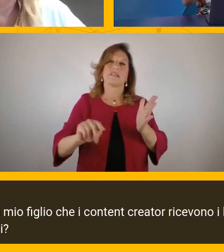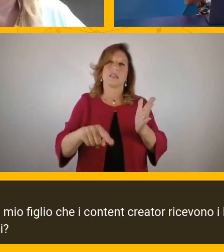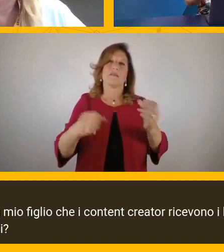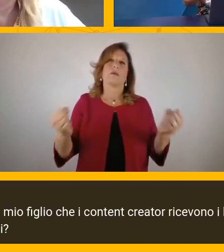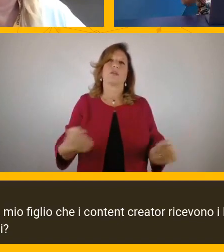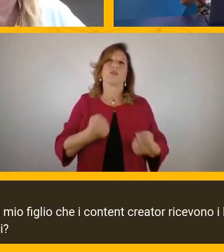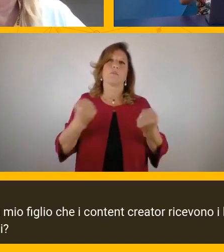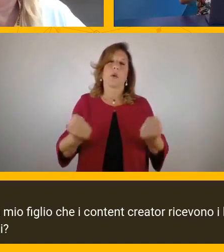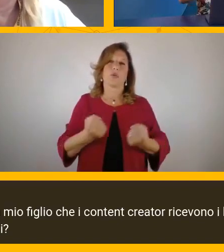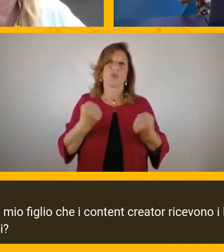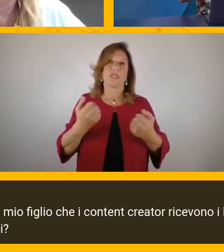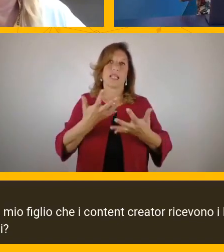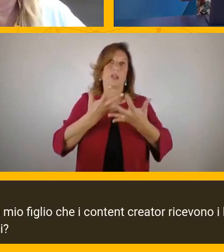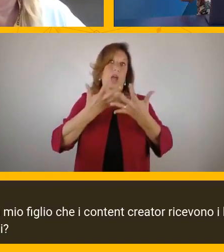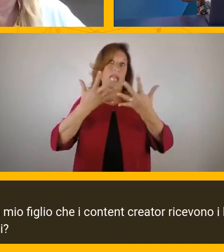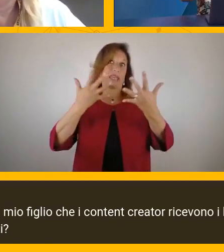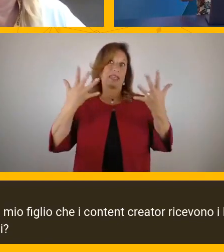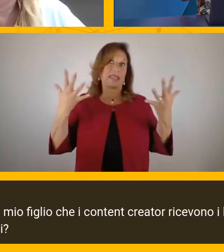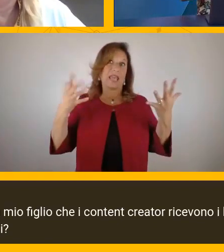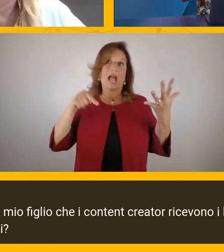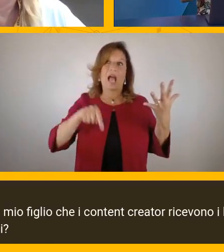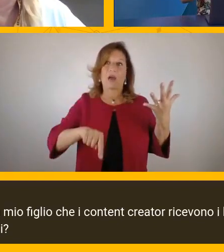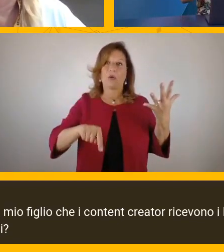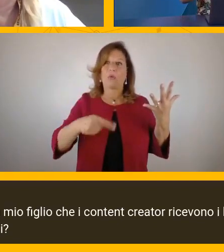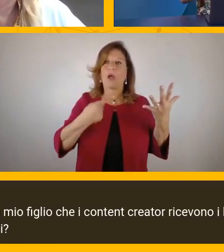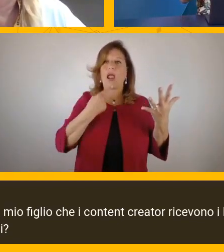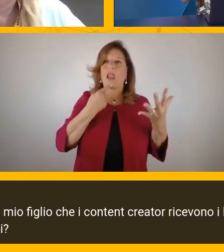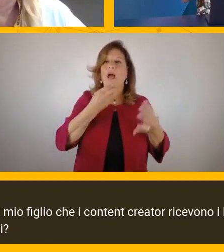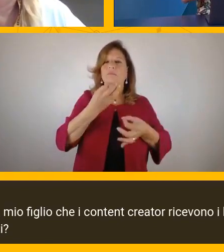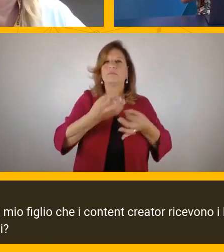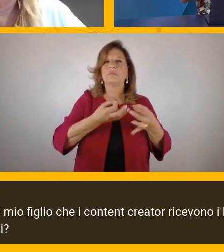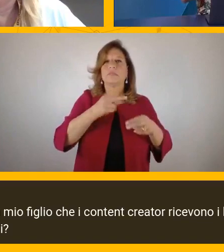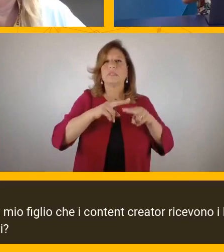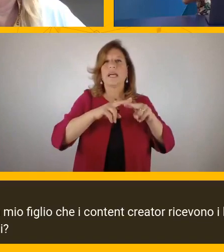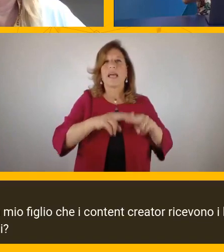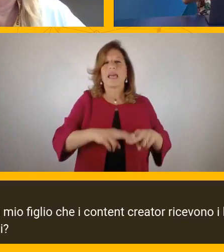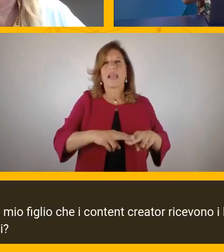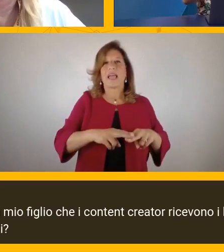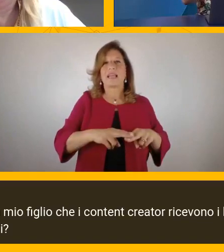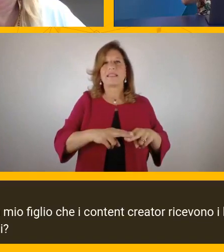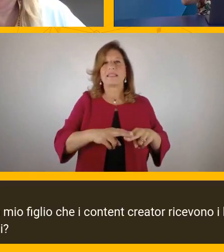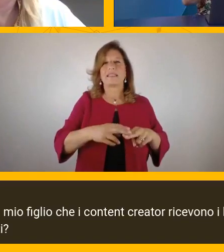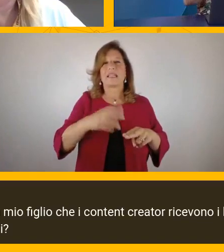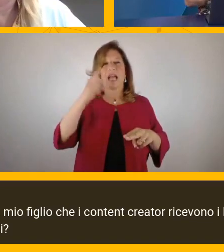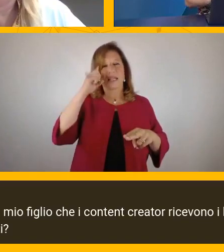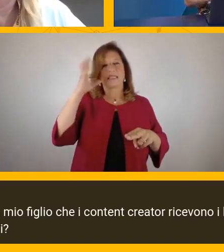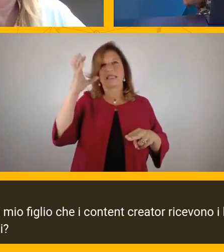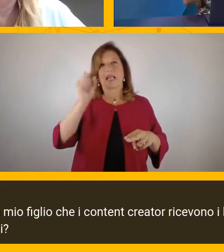sopra sponsorizzato è chiaro che quell'indicazione resta